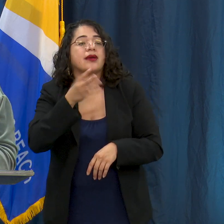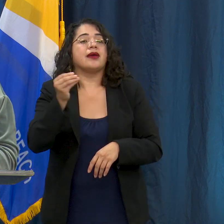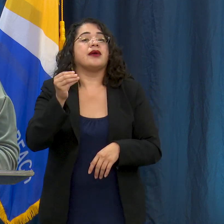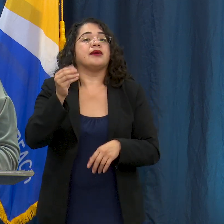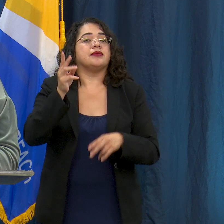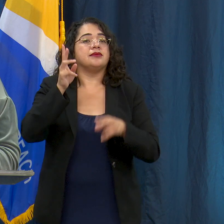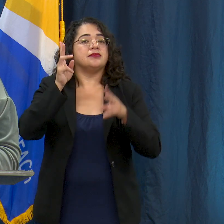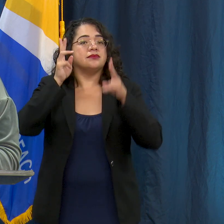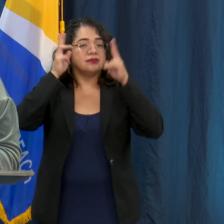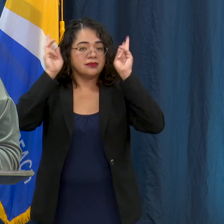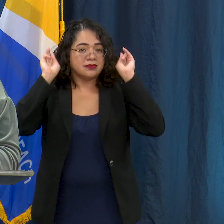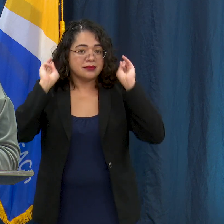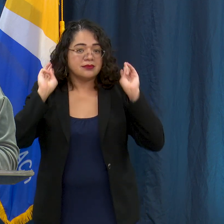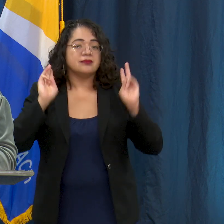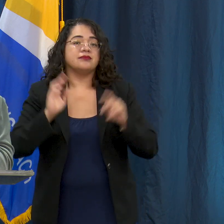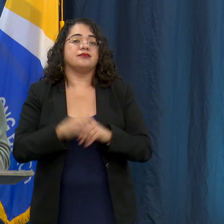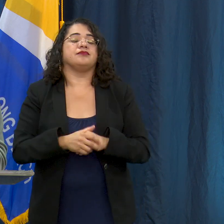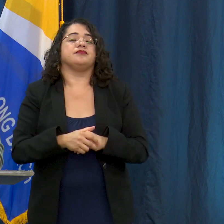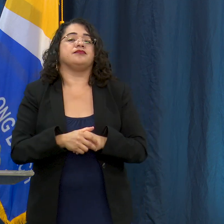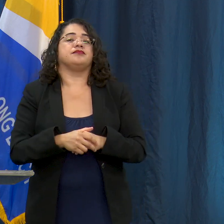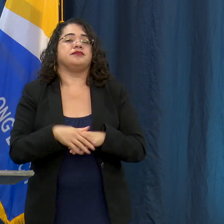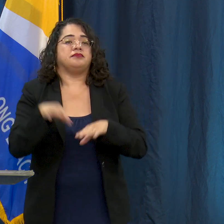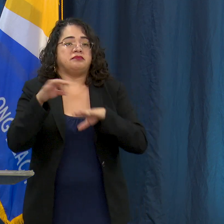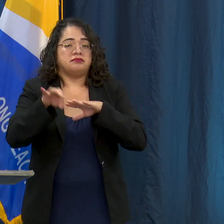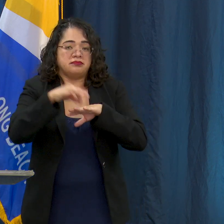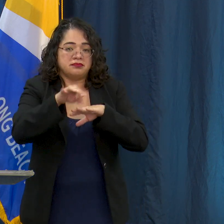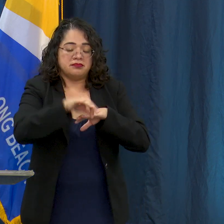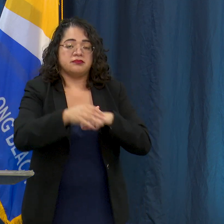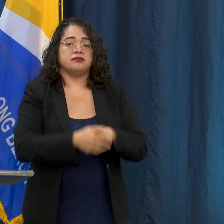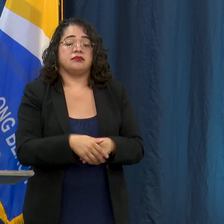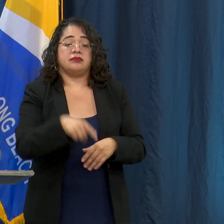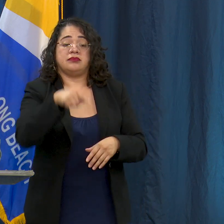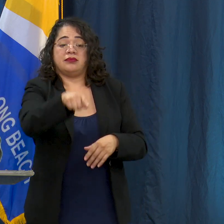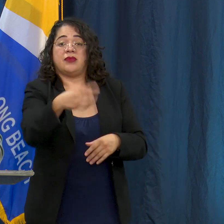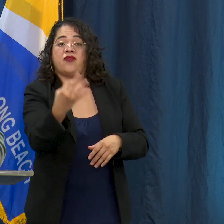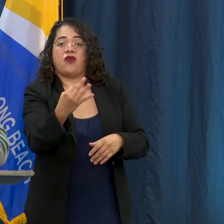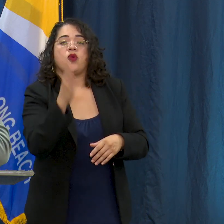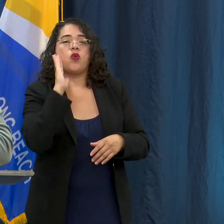vamos a new NCR más detalles sobre lo que vendre continuation de n-terminus de